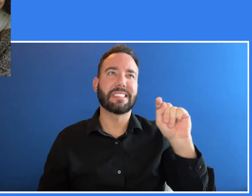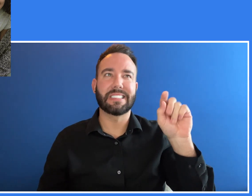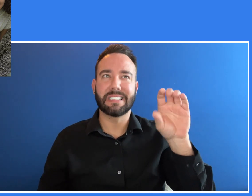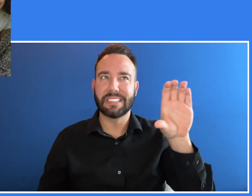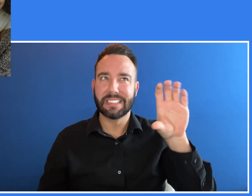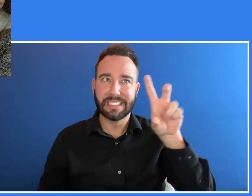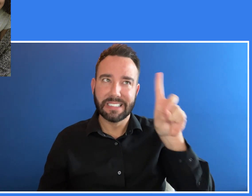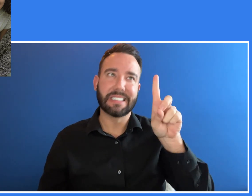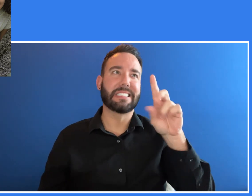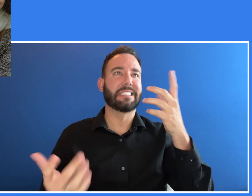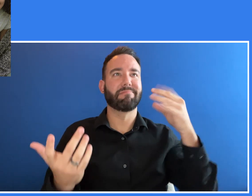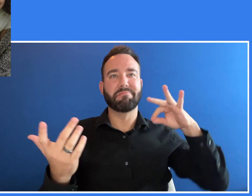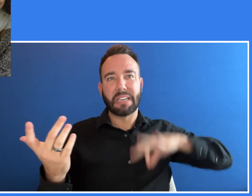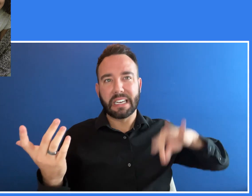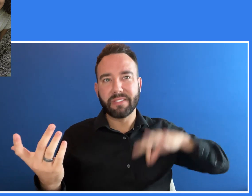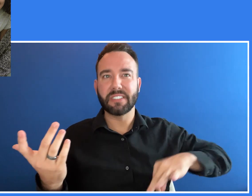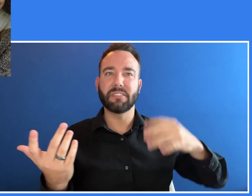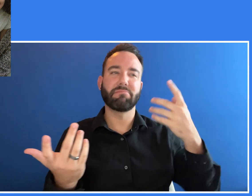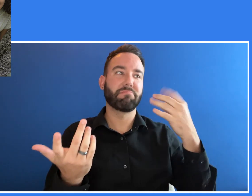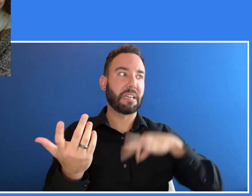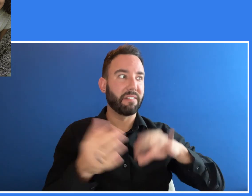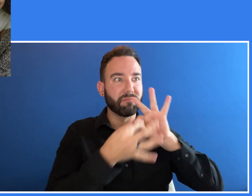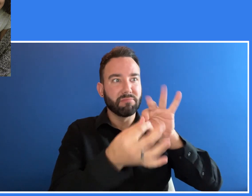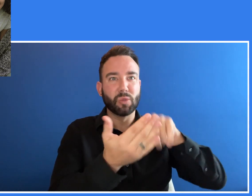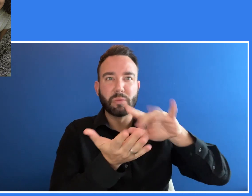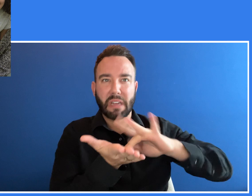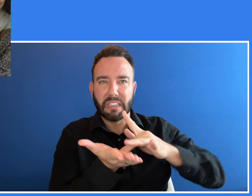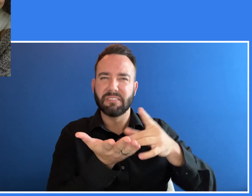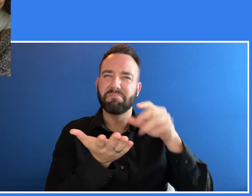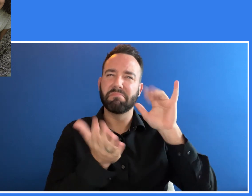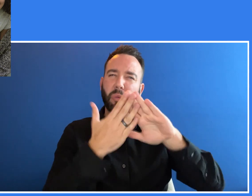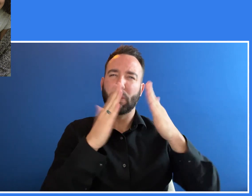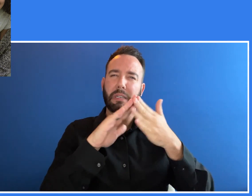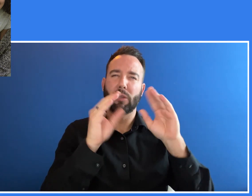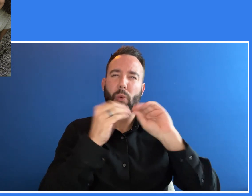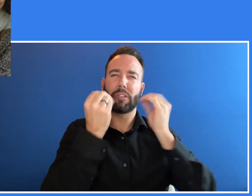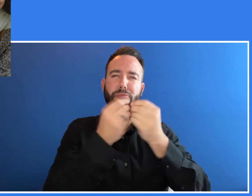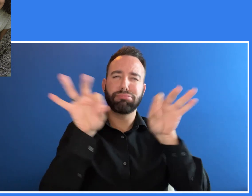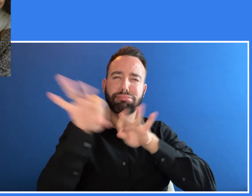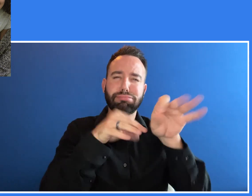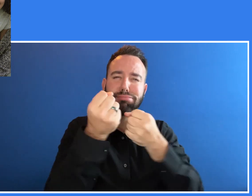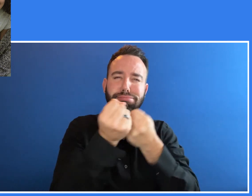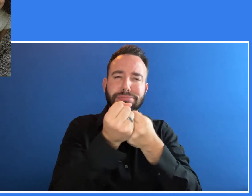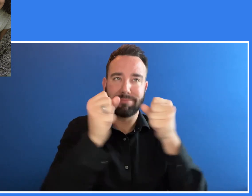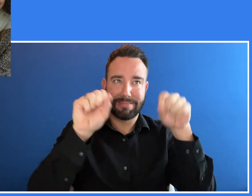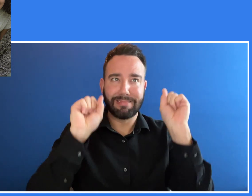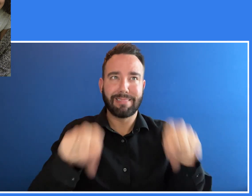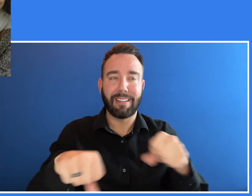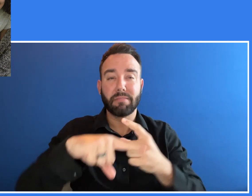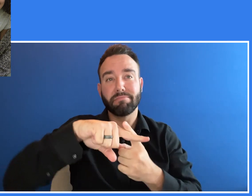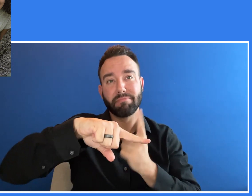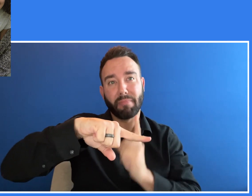y de los beneficios y la seguridad de la hidroxicarbamida. Conectar a los pacientes y las familias